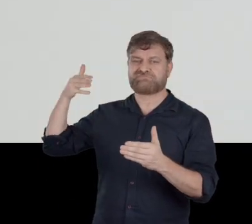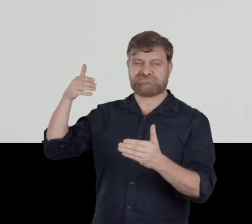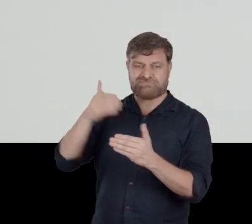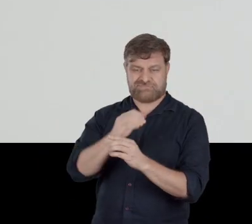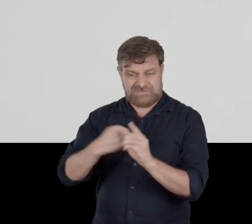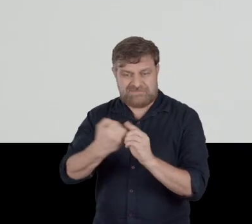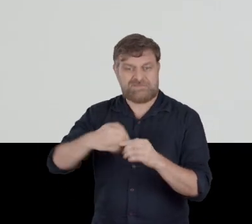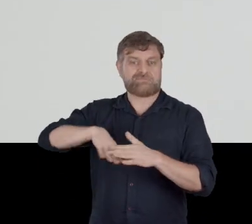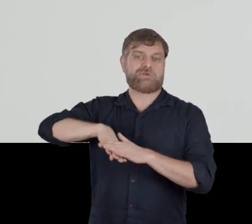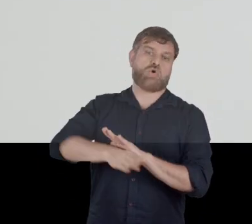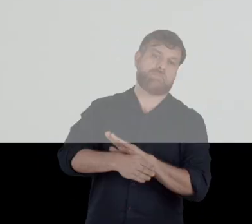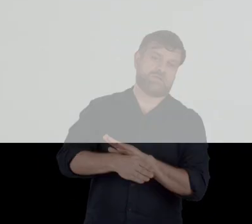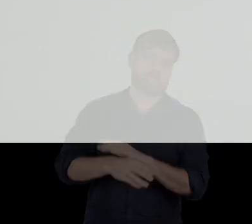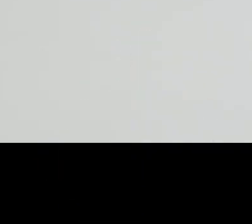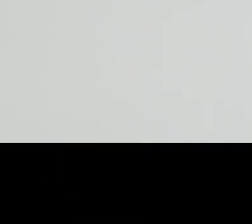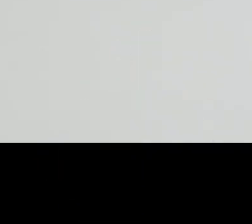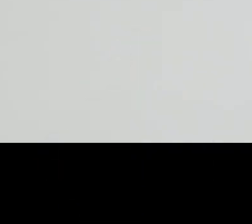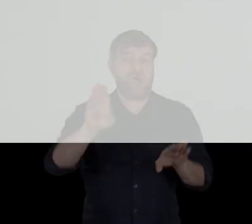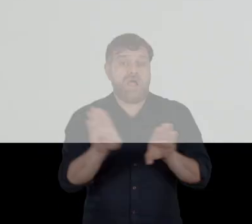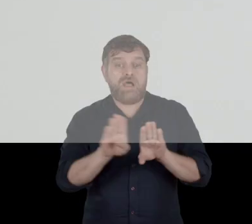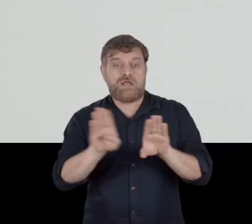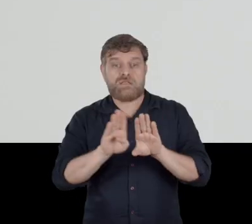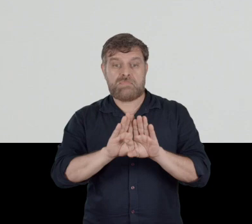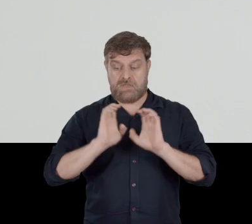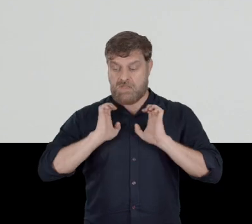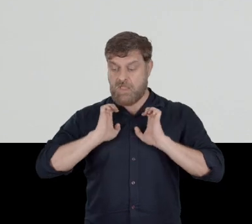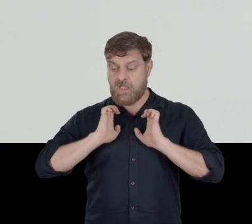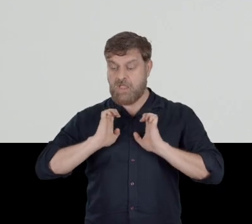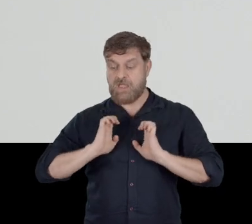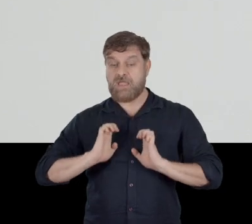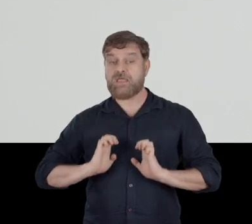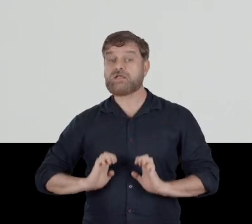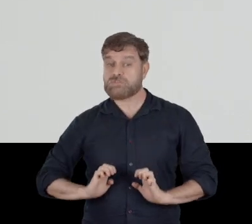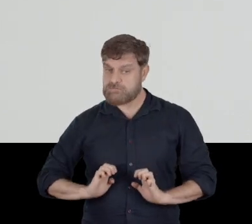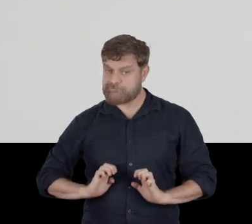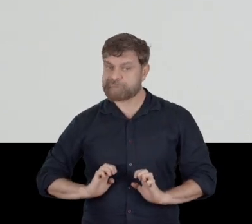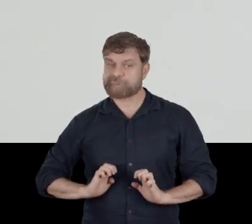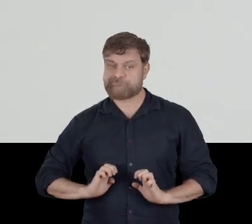Que não é só aquilo que é legal, o que é ilegal, a gente também quer saber daquilo que é ético.